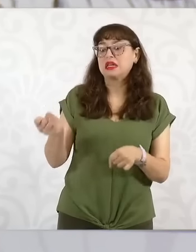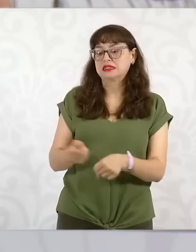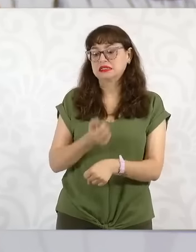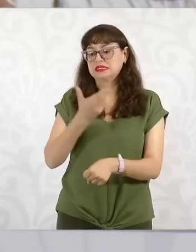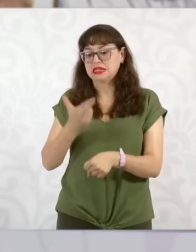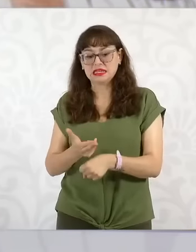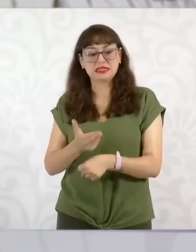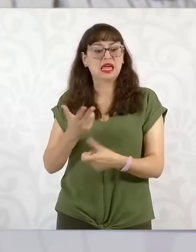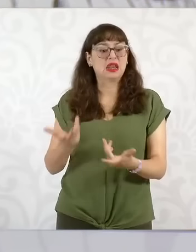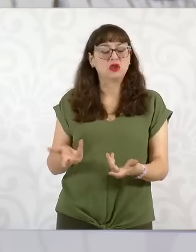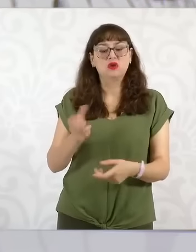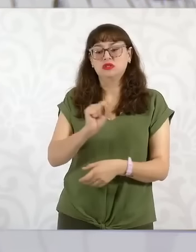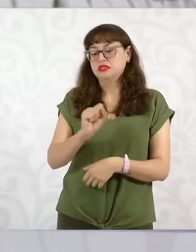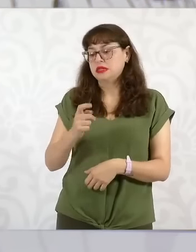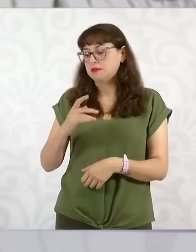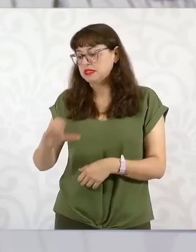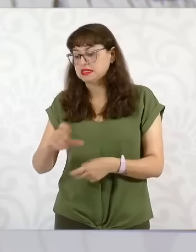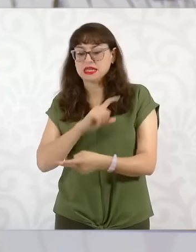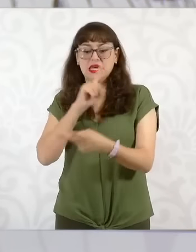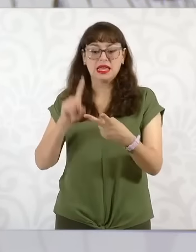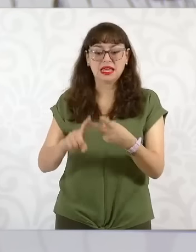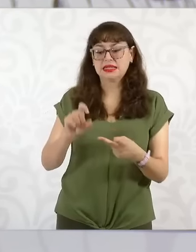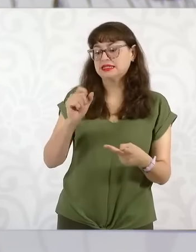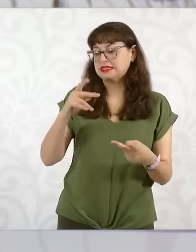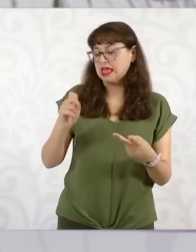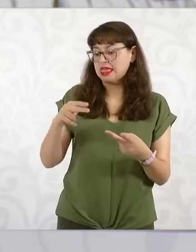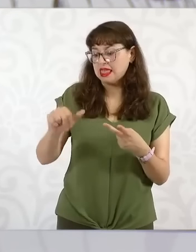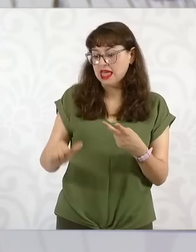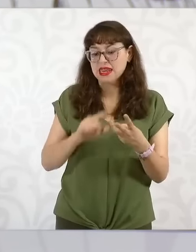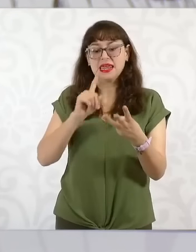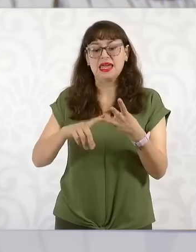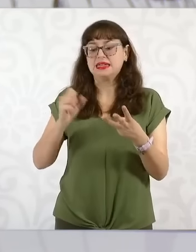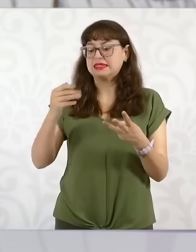y todo su equipo, el almirante secretario y todo su equipo, Centro Nacional de Inteligencia,